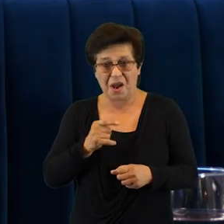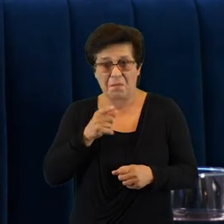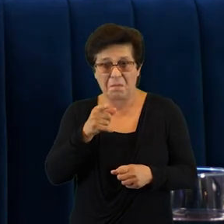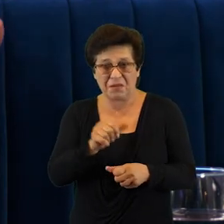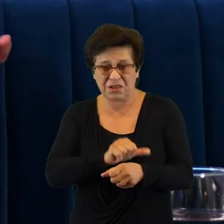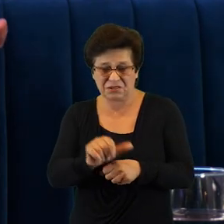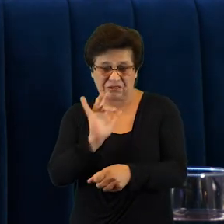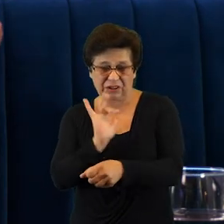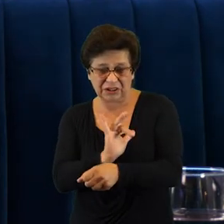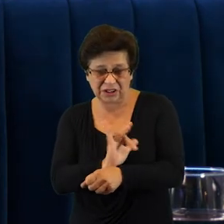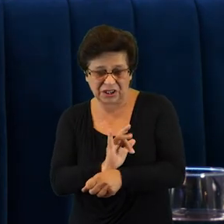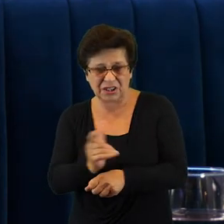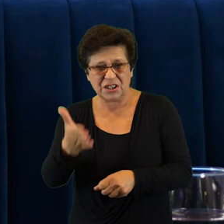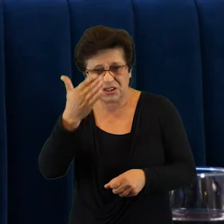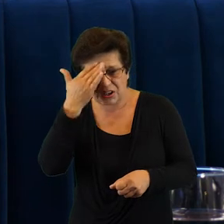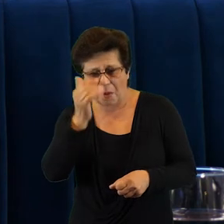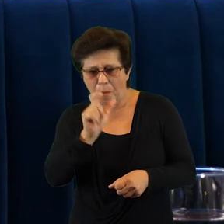i pan zna się na poezji polskiej, jak słyszę,